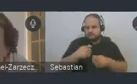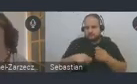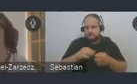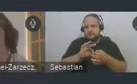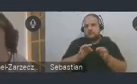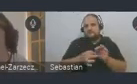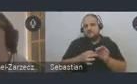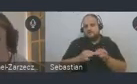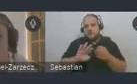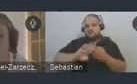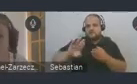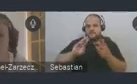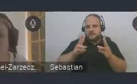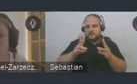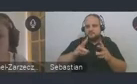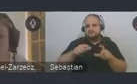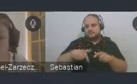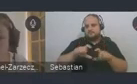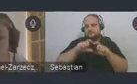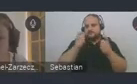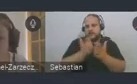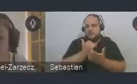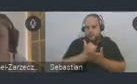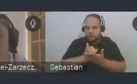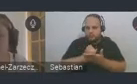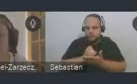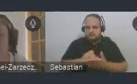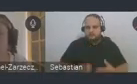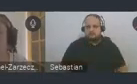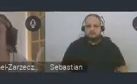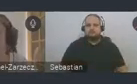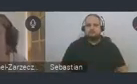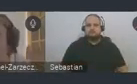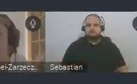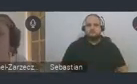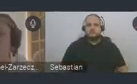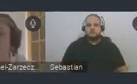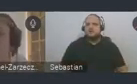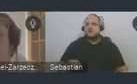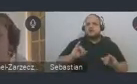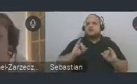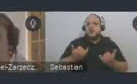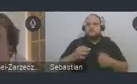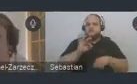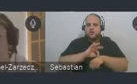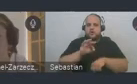nawet nie tyle osobny warsztat, co cały kurs. No i jak teraz zaprojektować takie poszczególne warsztaty?